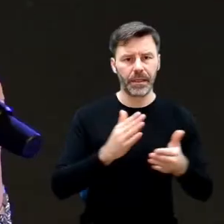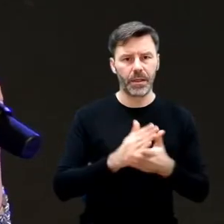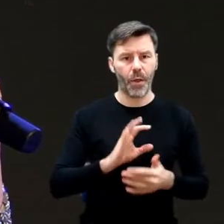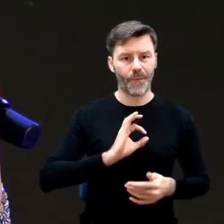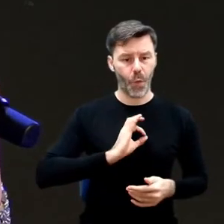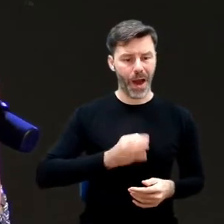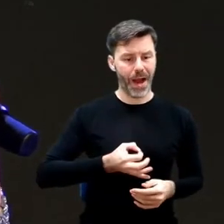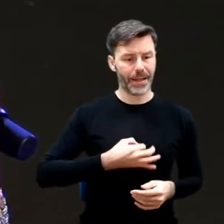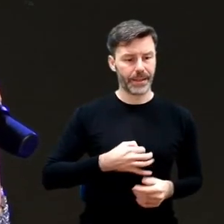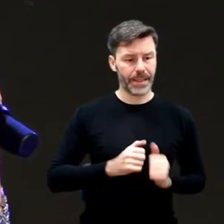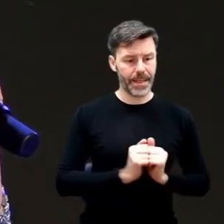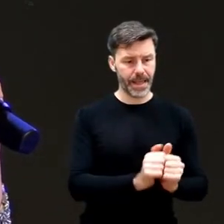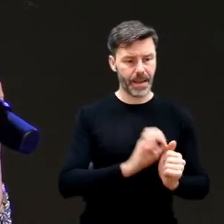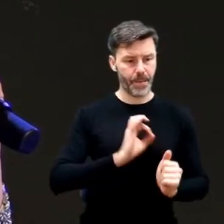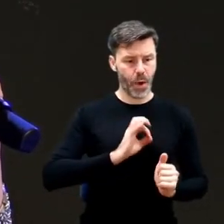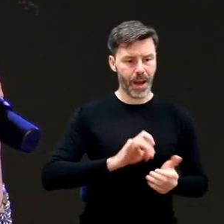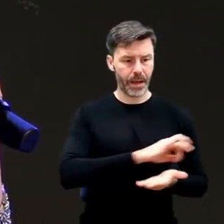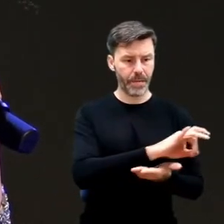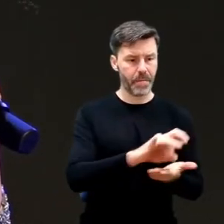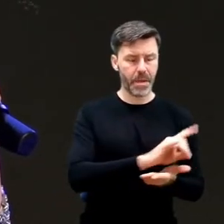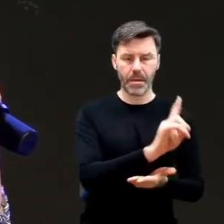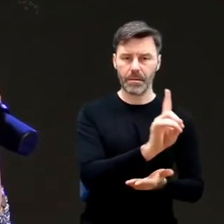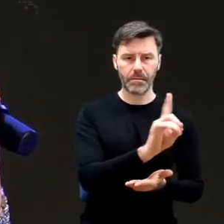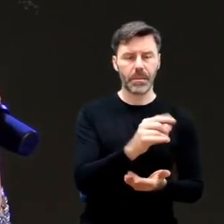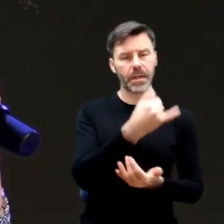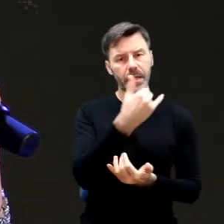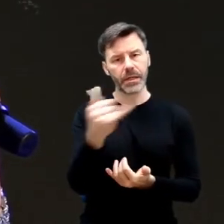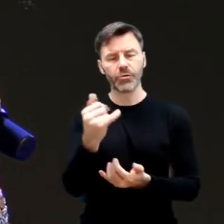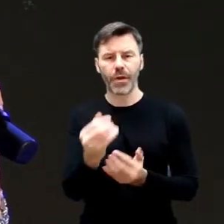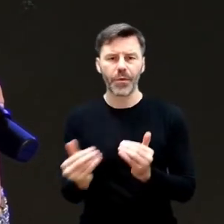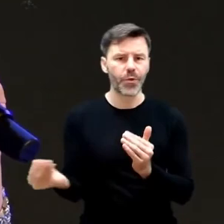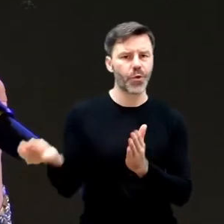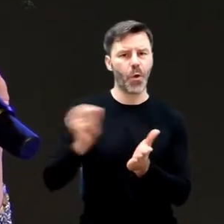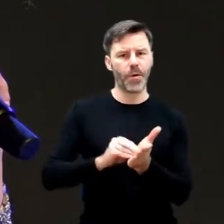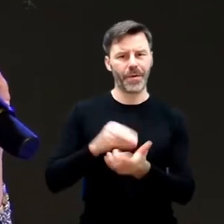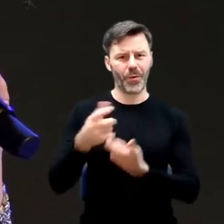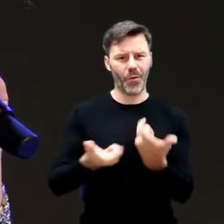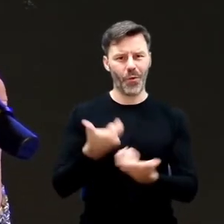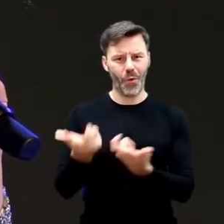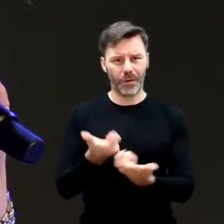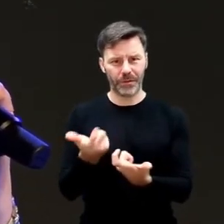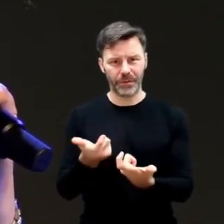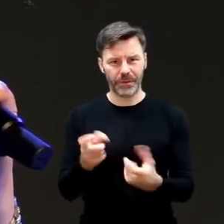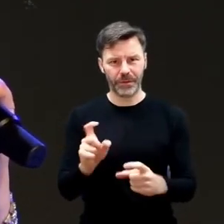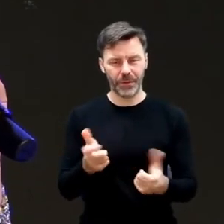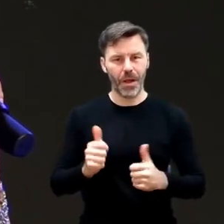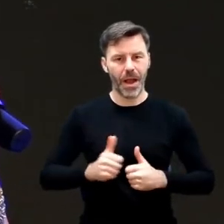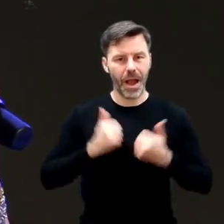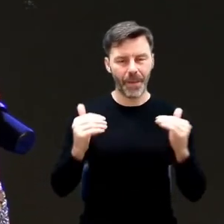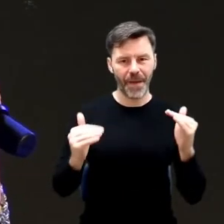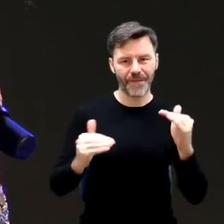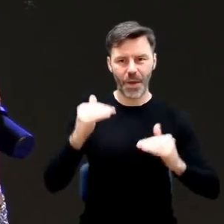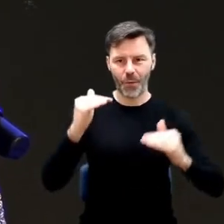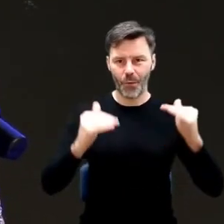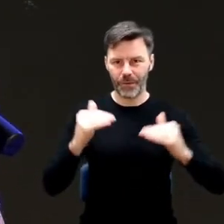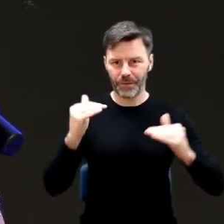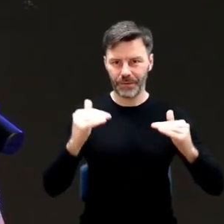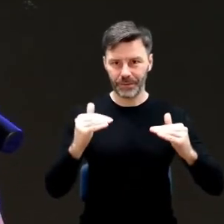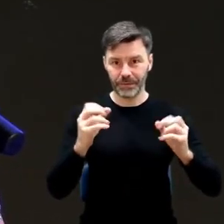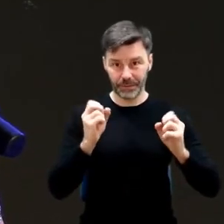ale trzeba zrobić coś ponad i żeby ten balans złapać? Dziękuję bardzo.